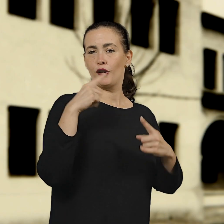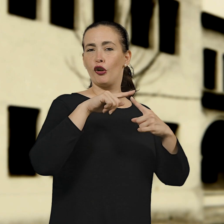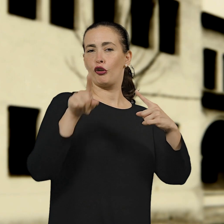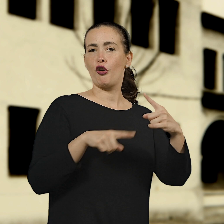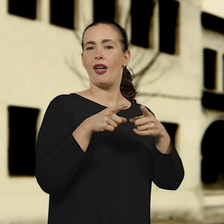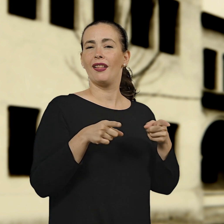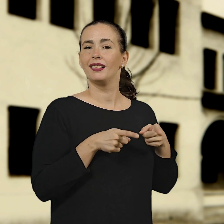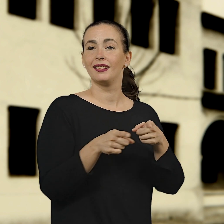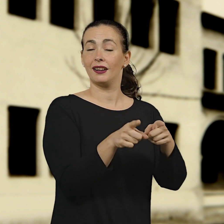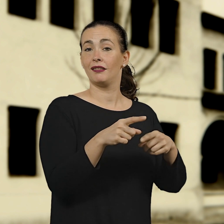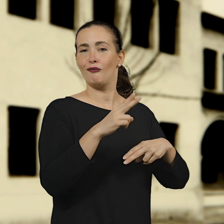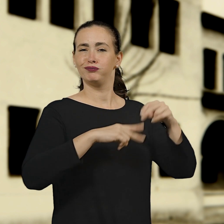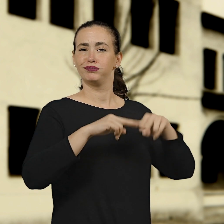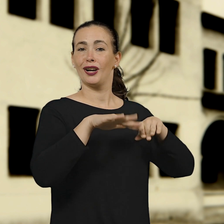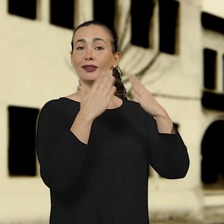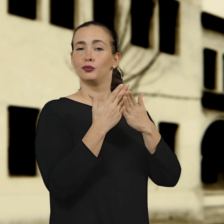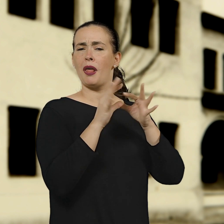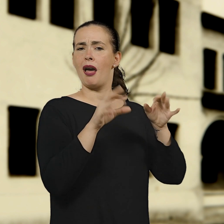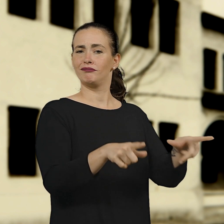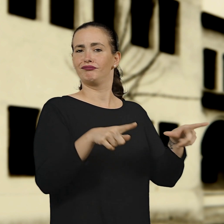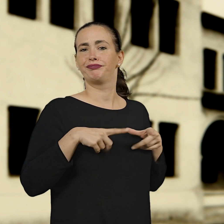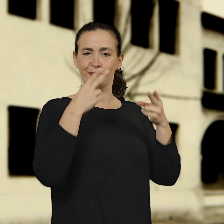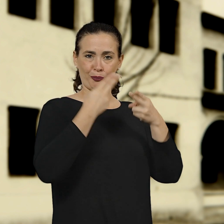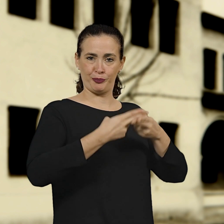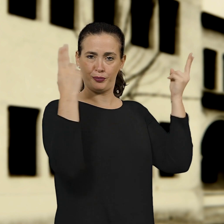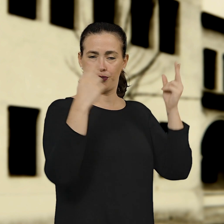Roda de Ter La construcció de les escoles graduades públiques: